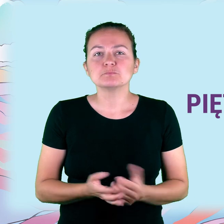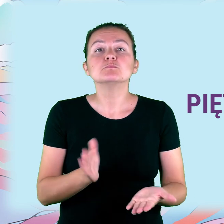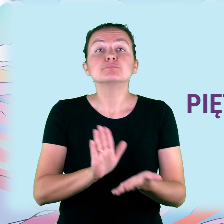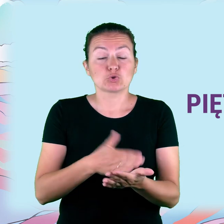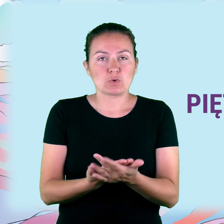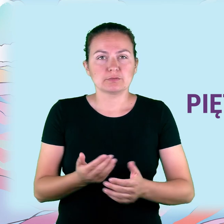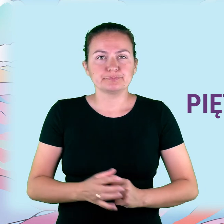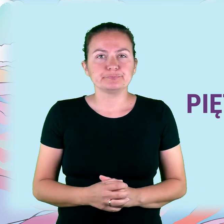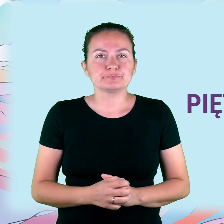Przykłady: